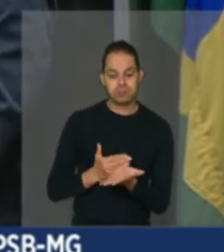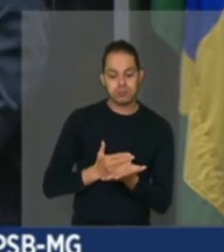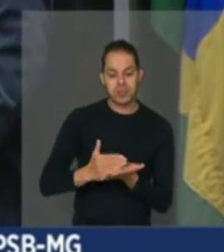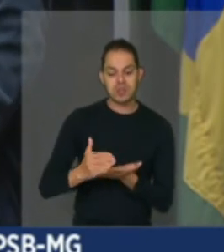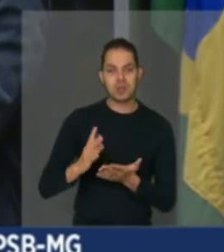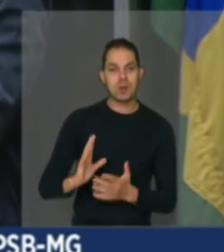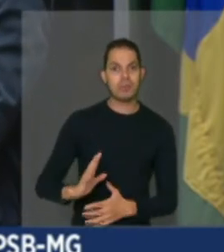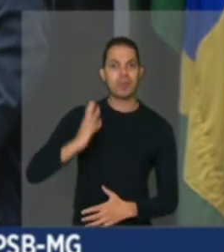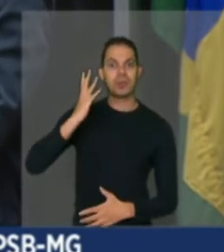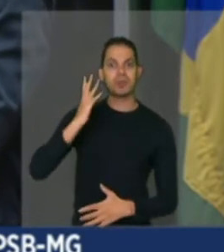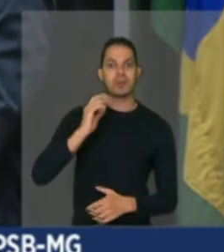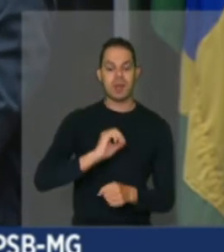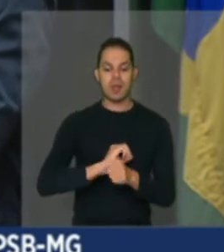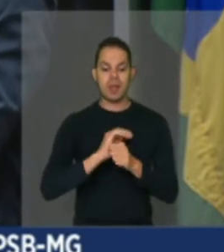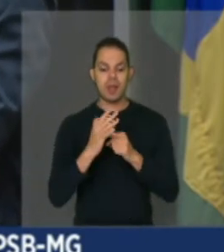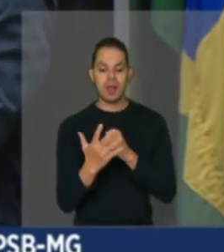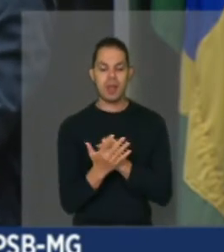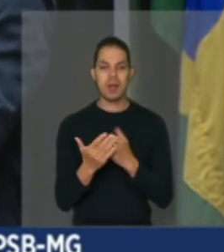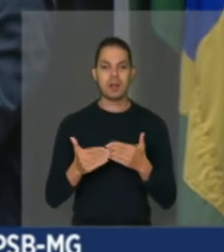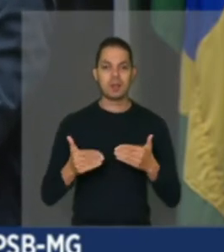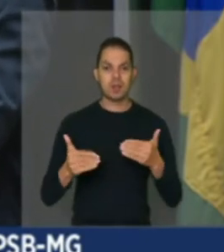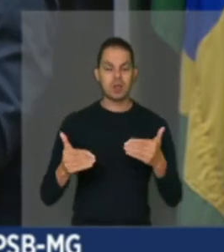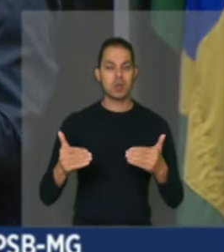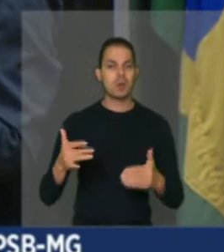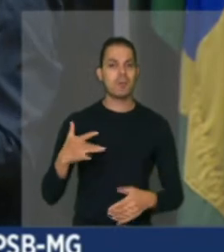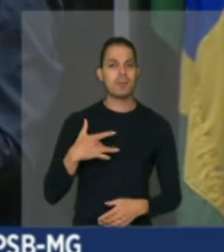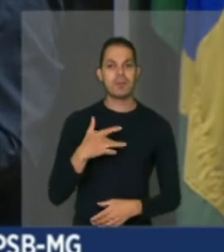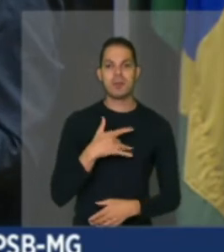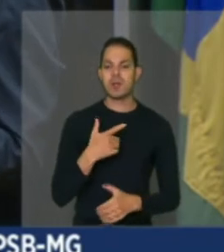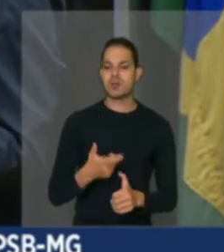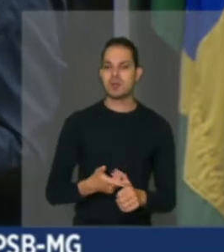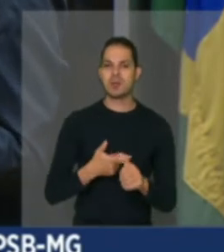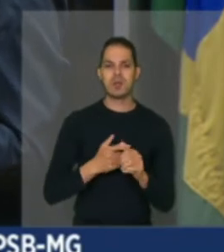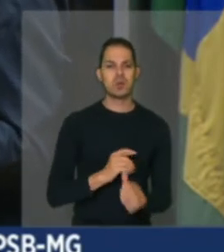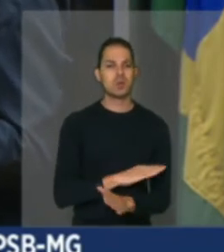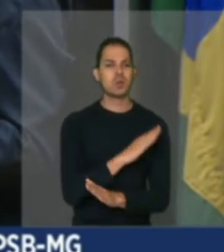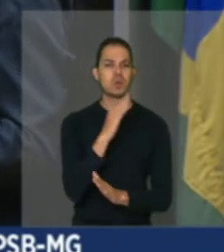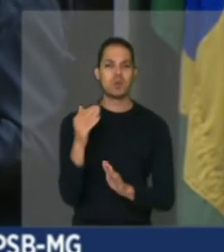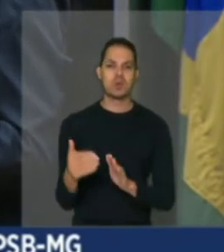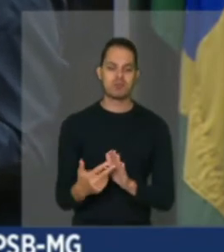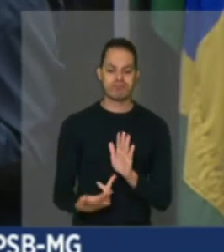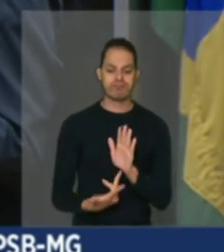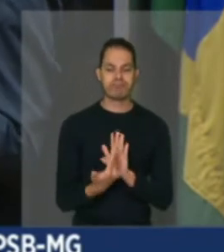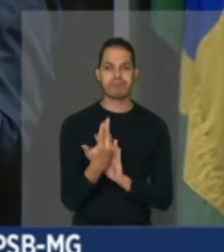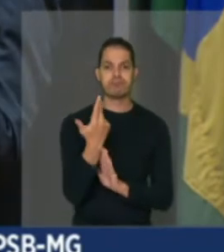PANDEMIA E O O MINISTÉRIO DA SAÚDE SUSPENDEU TODO O PROCESSO ELETIVO E AGORA... QUE JÁ ESTÁ LIBERANDO... EU ACHO QUE ERA HORA DE NÓS UNIR